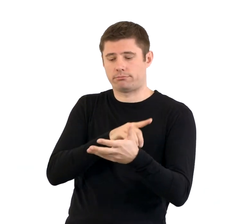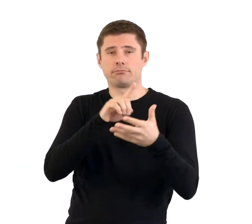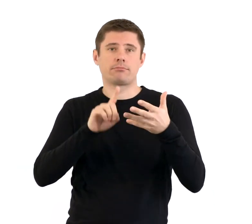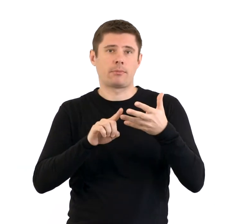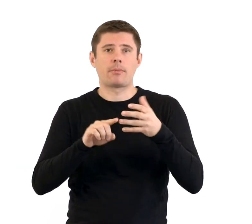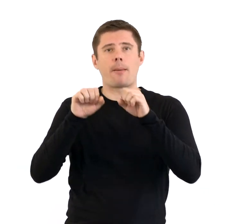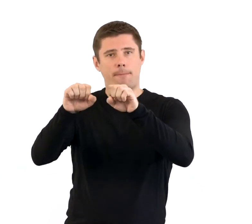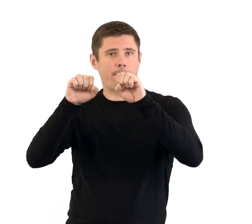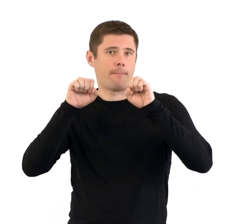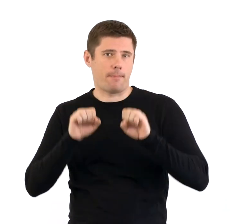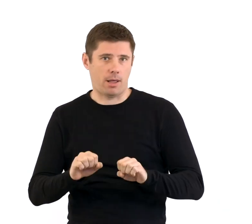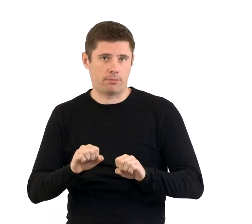banków